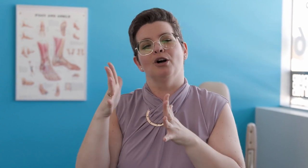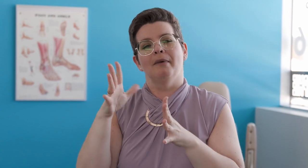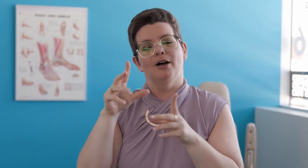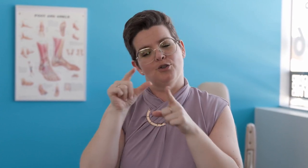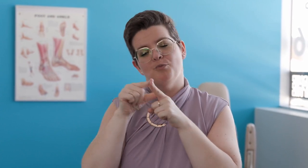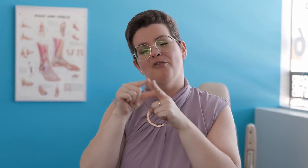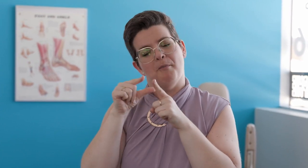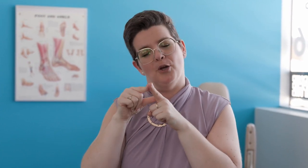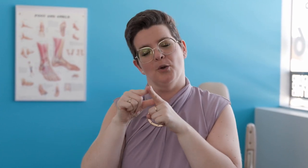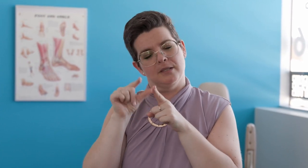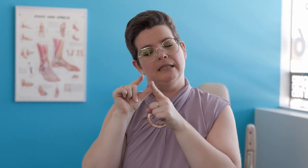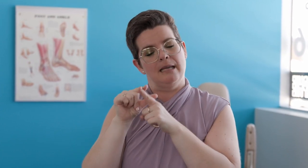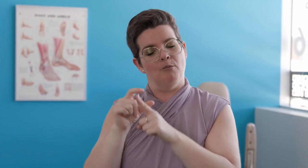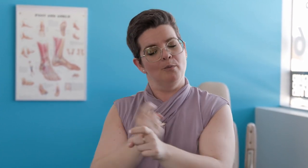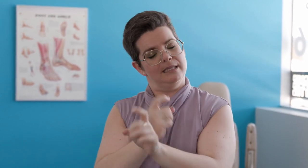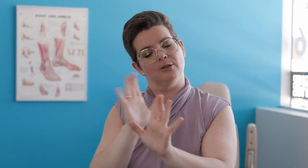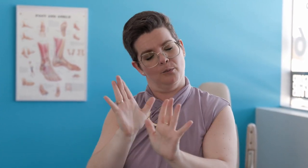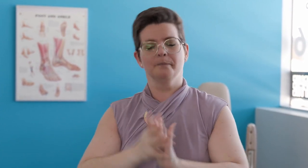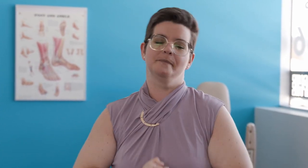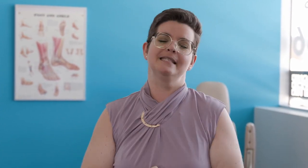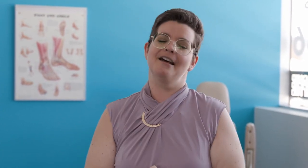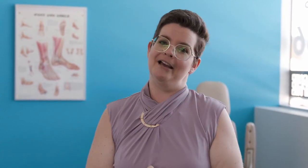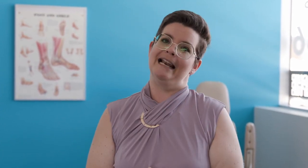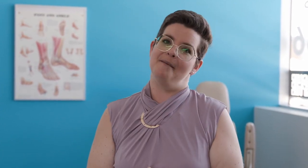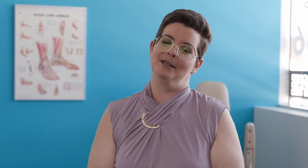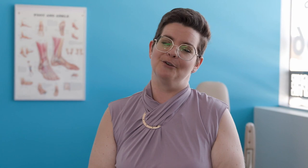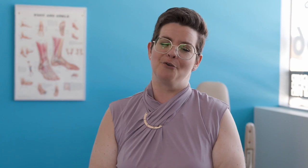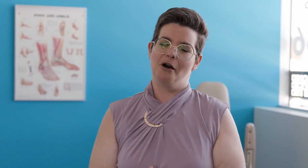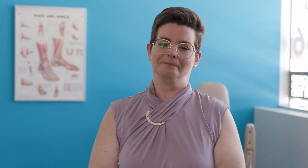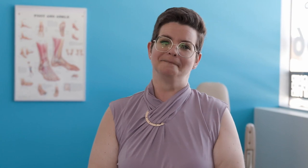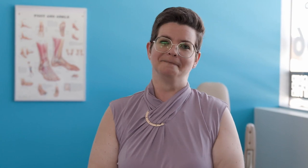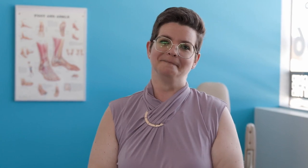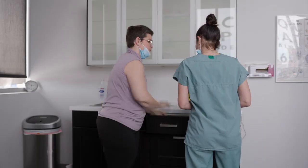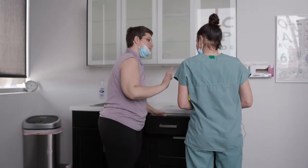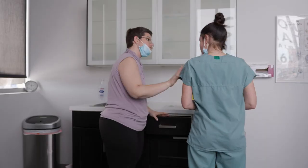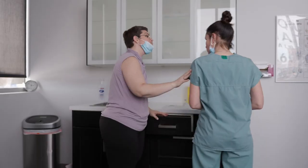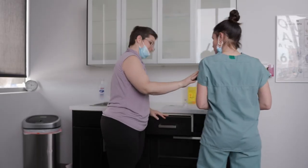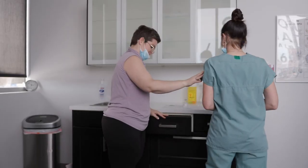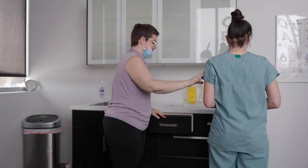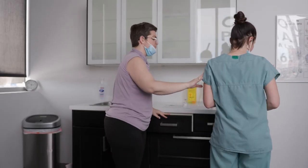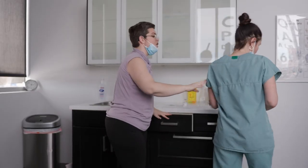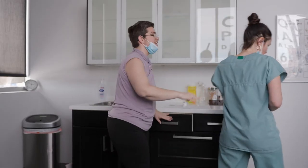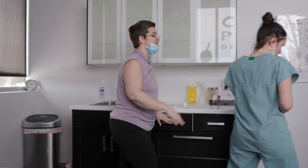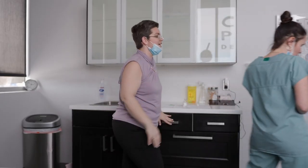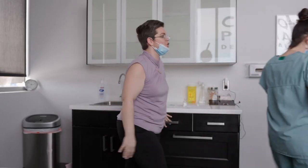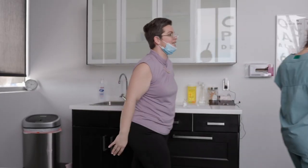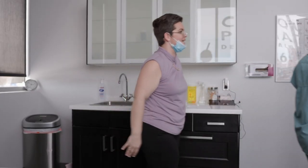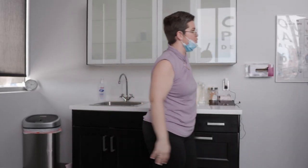de comment je pouvais prononcer des mots médicaux. Ça valait la peine de le voir. On va aller faire notre écho.